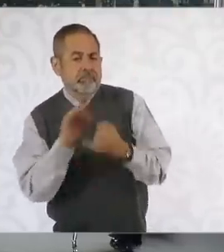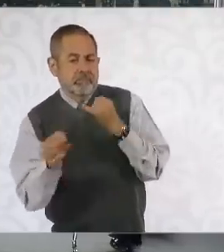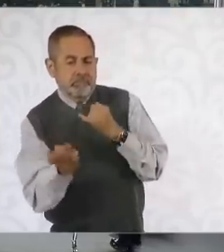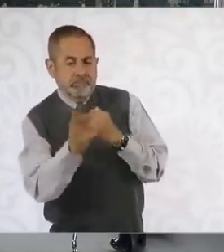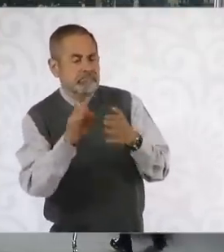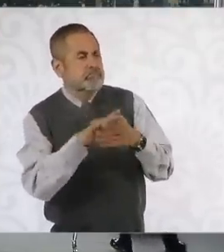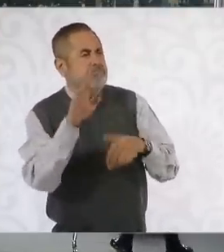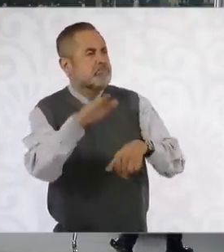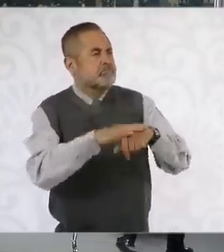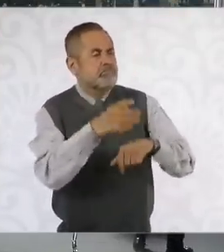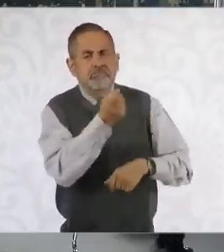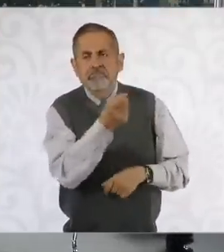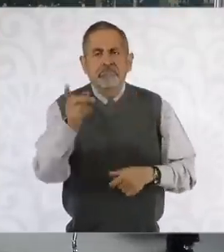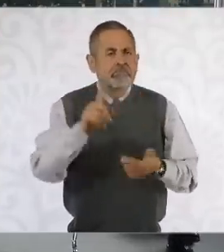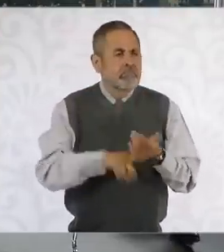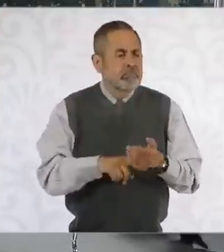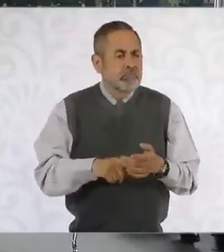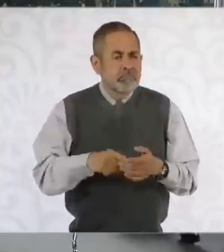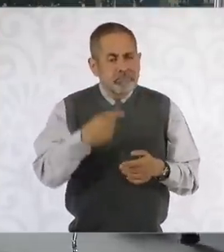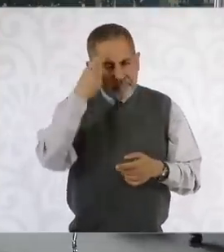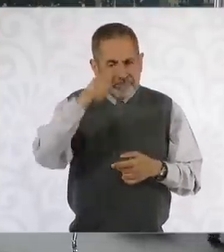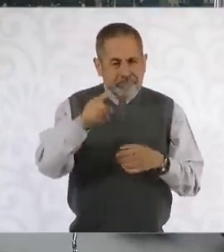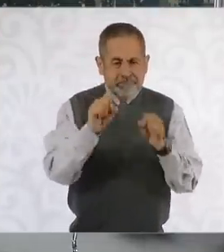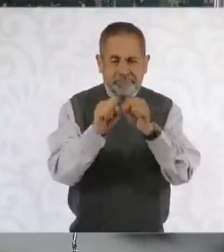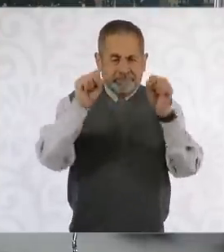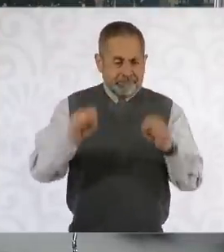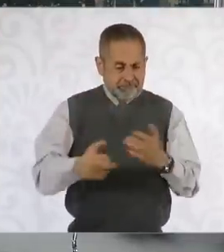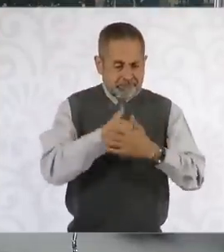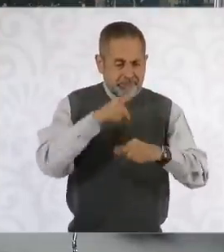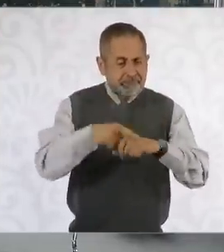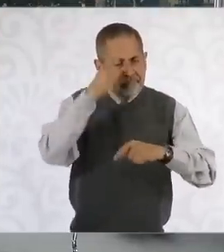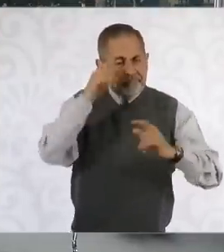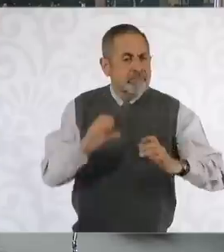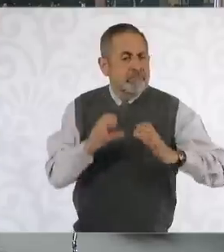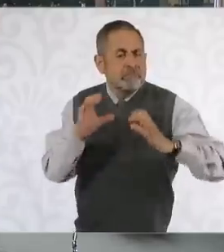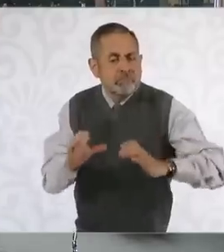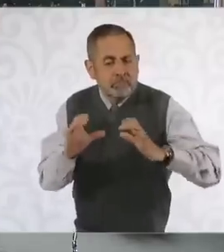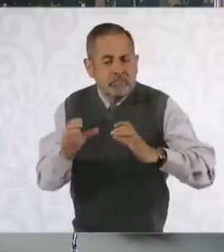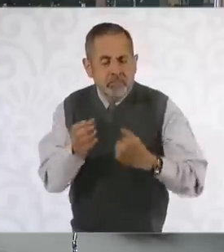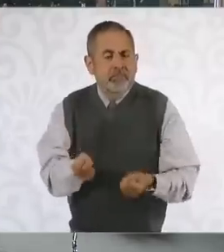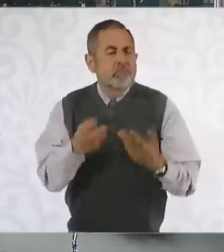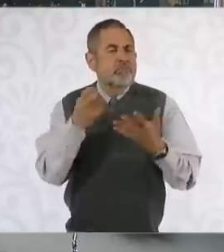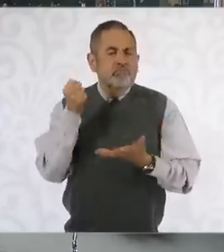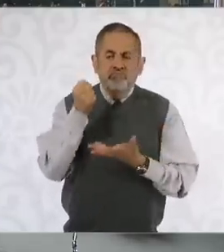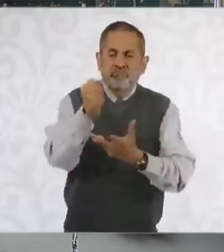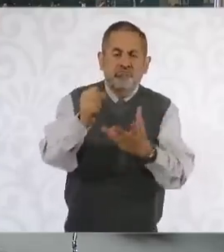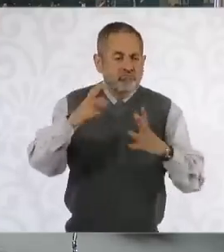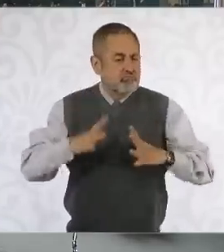de cuidados sabemos Cuánto se destinará del presupuesto para impulsarlo porque se ha calculado